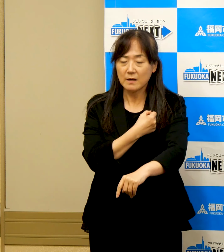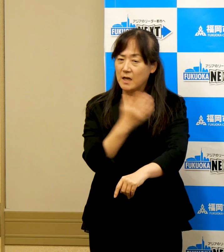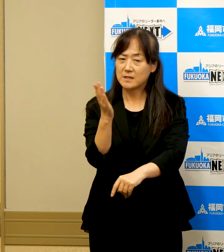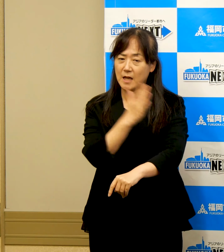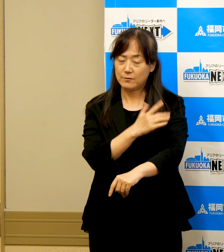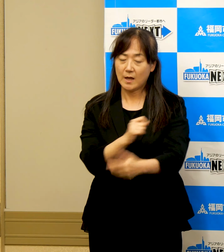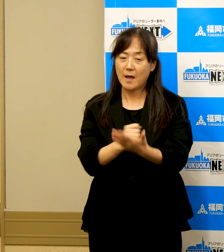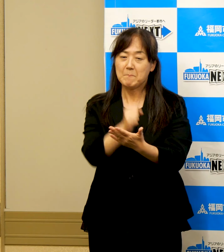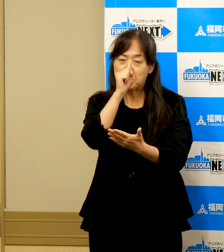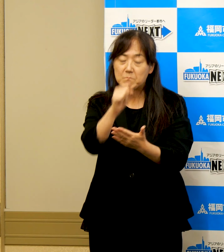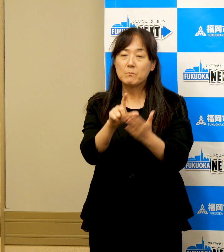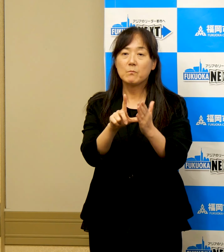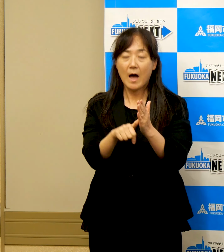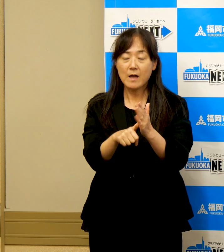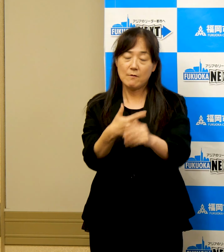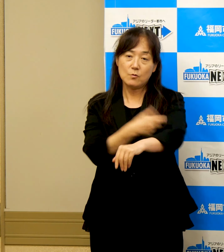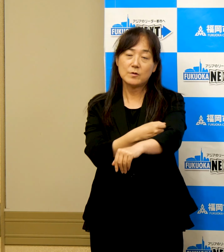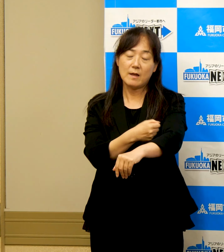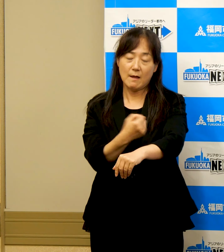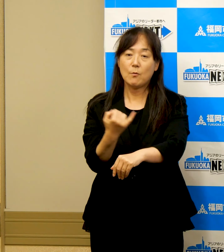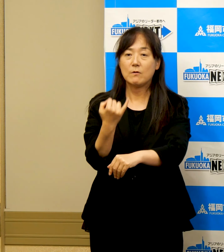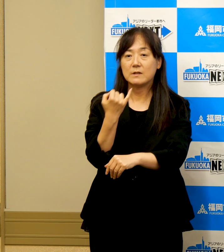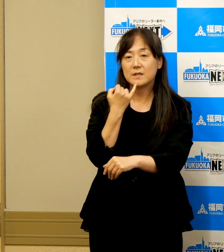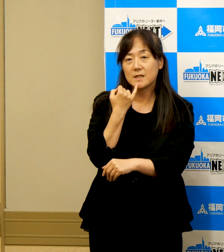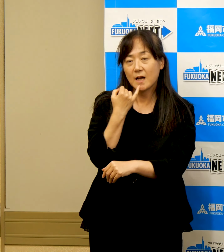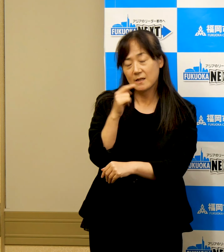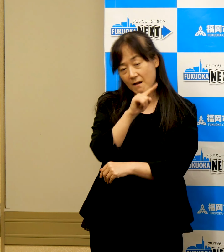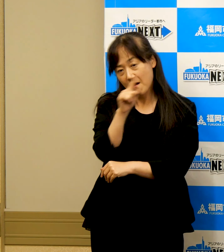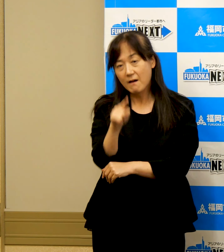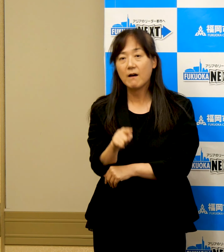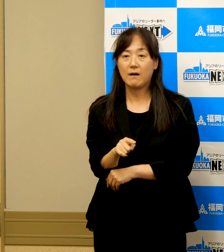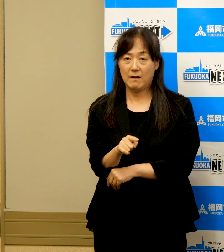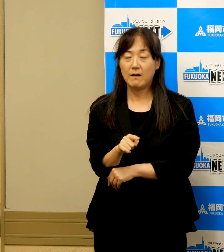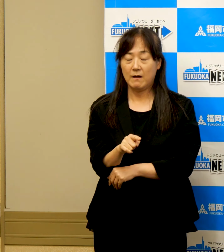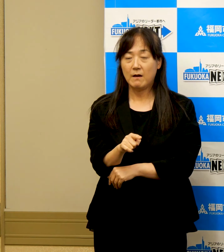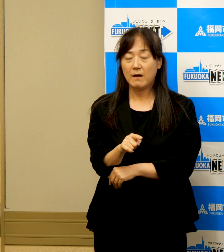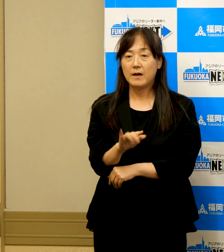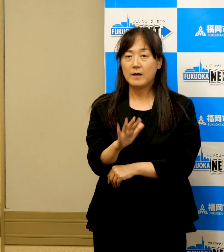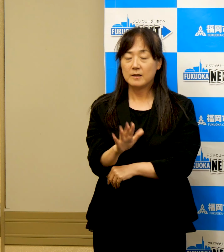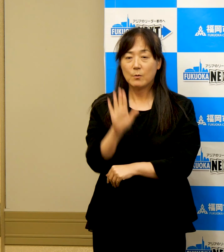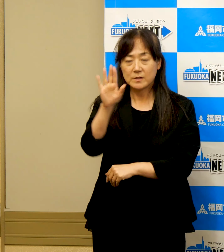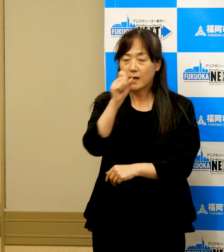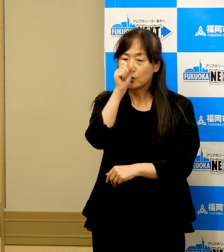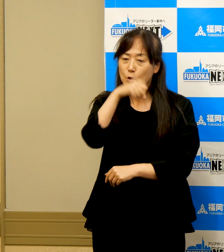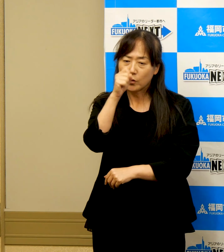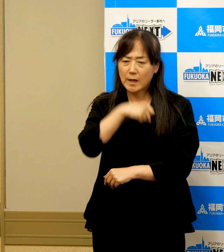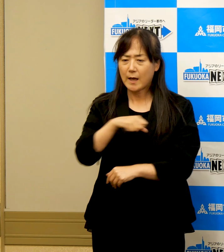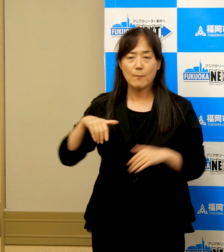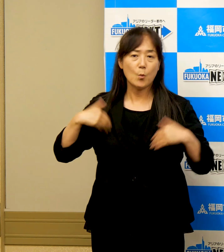タイミングがあえば受けていいんだけども 先の予定がわからないとかね